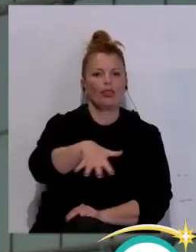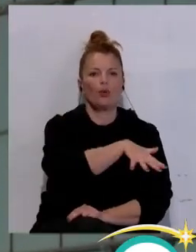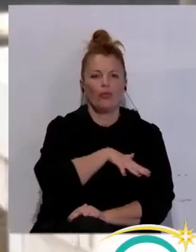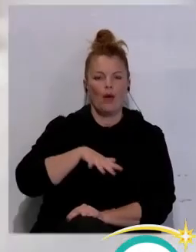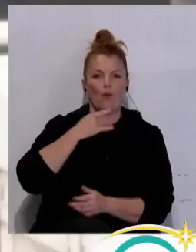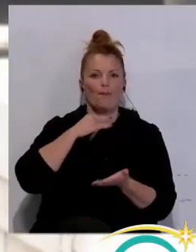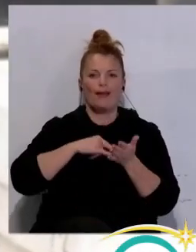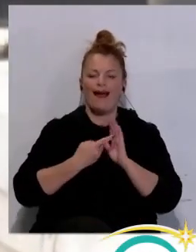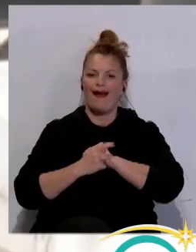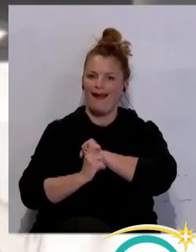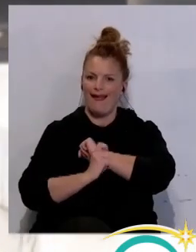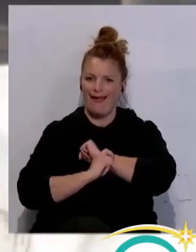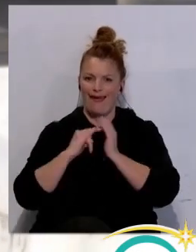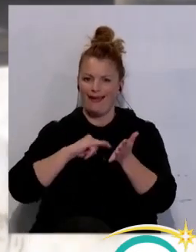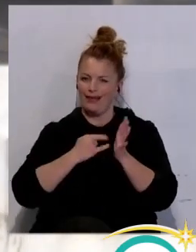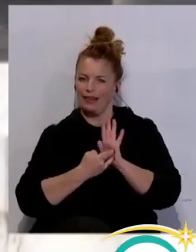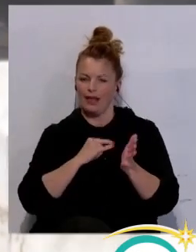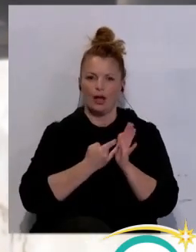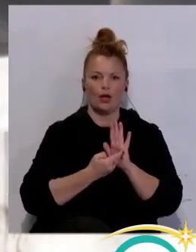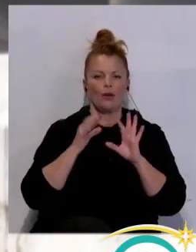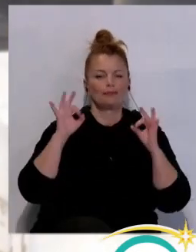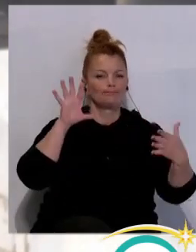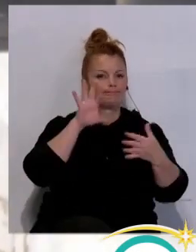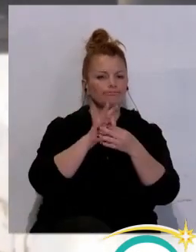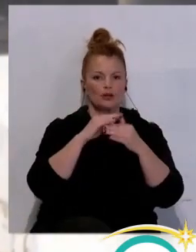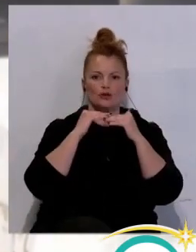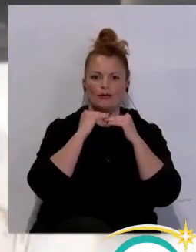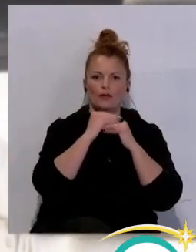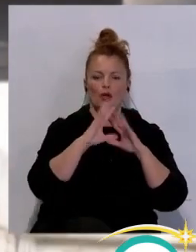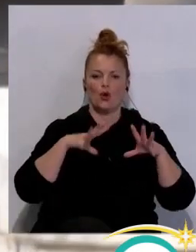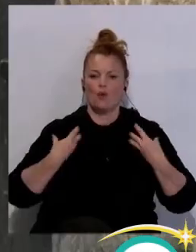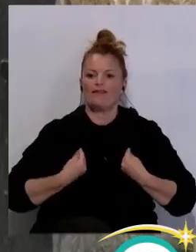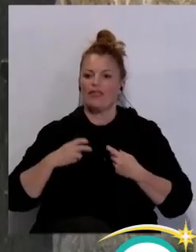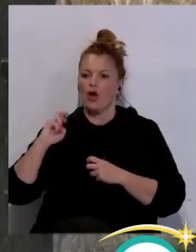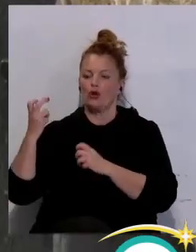plan estratégico basado en la sostenibilidad la convivencia de otros sectores económicos